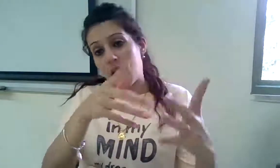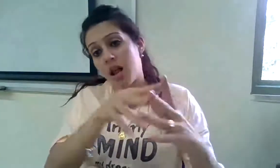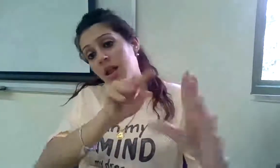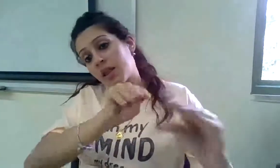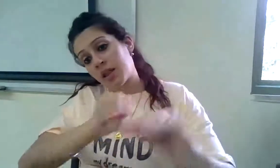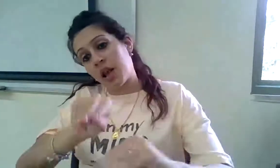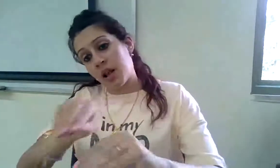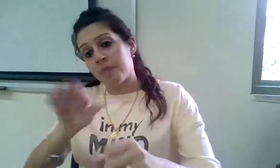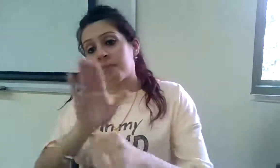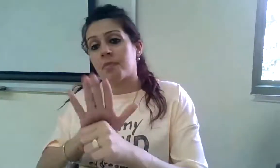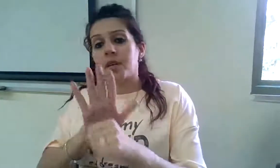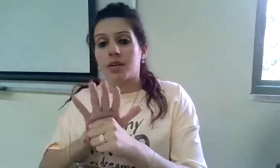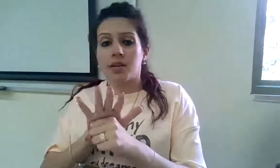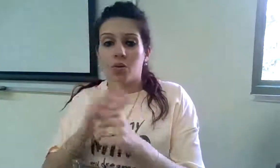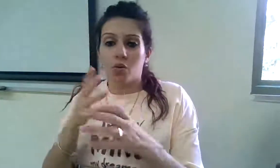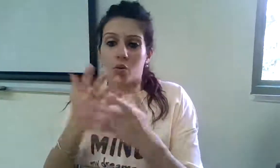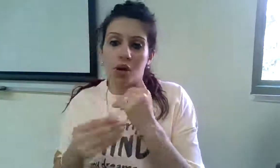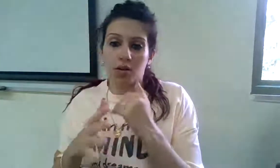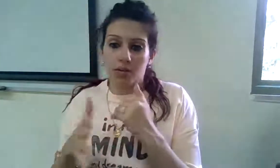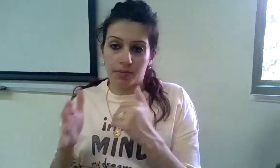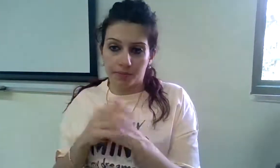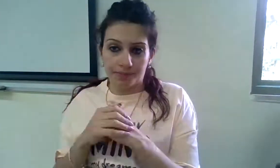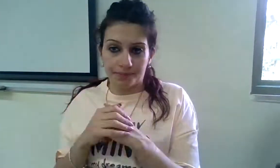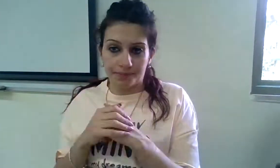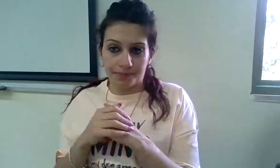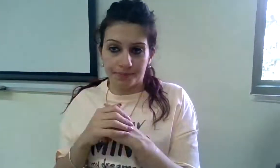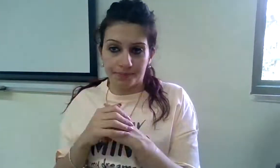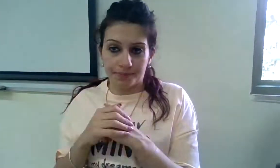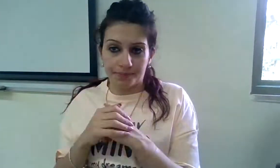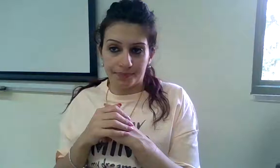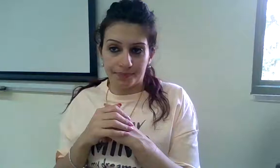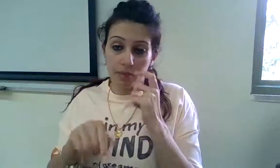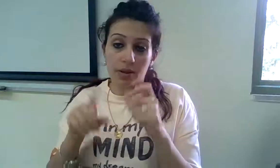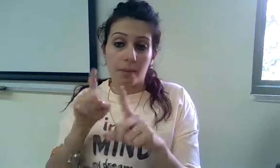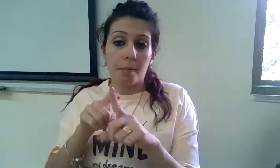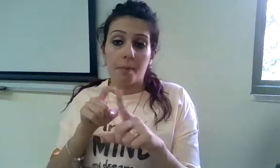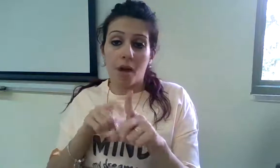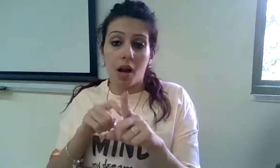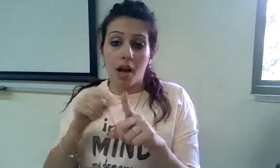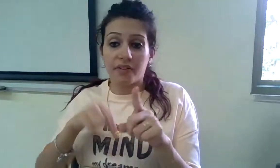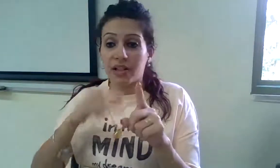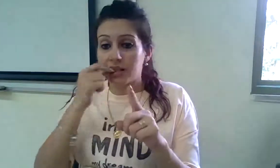لنوع التعليم الذي يتلقونه في البيت والمدرسة كسياق مترابط